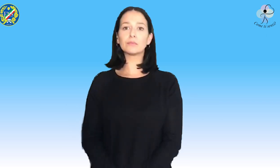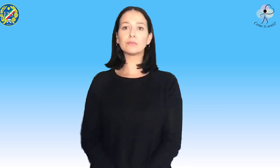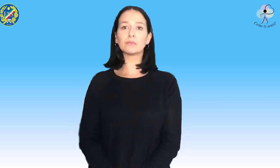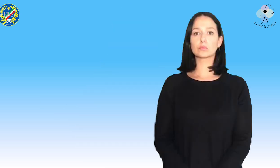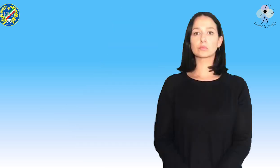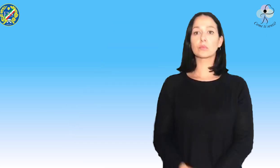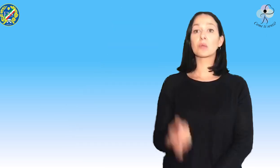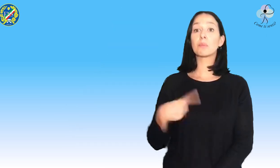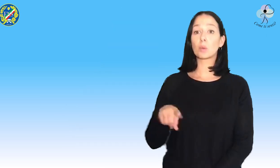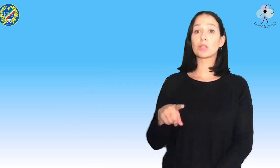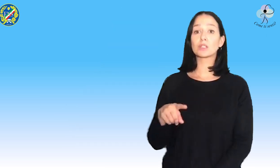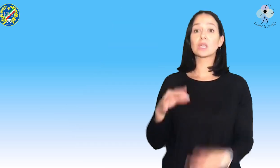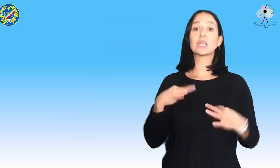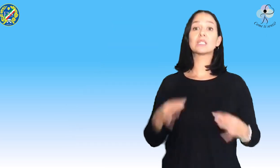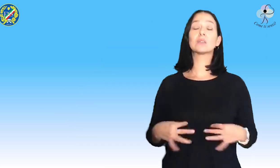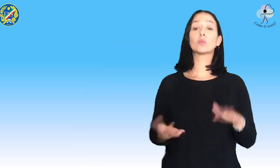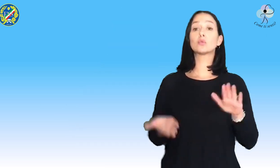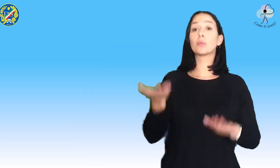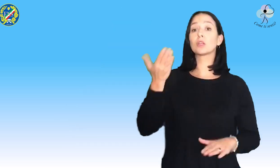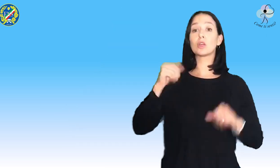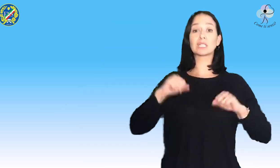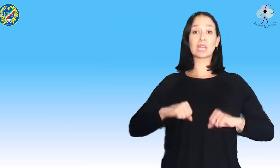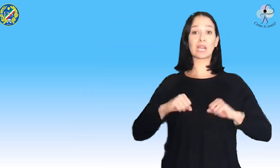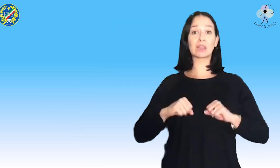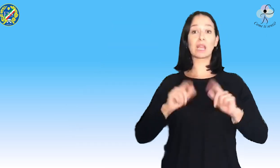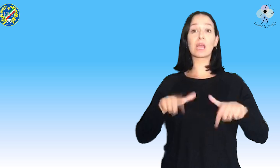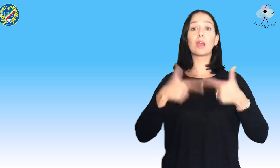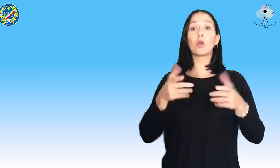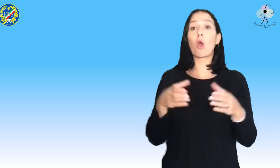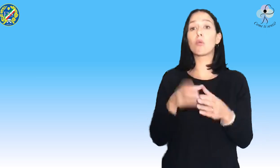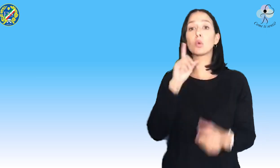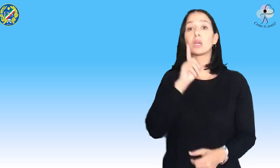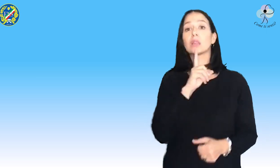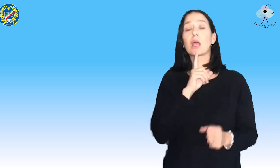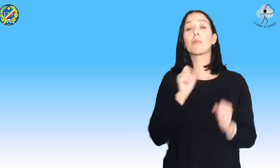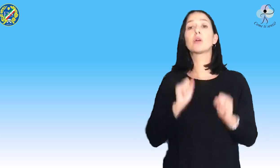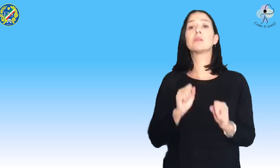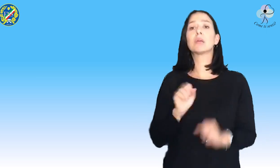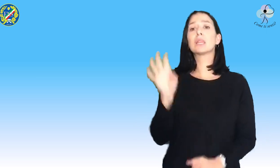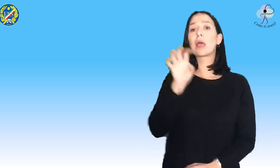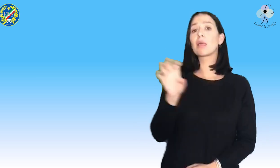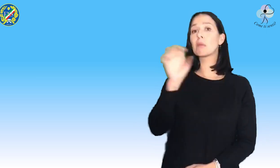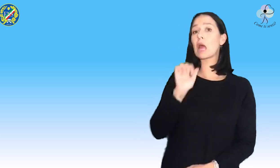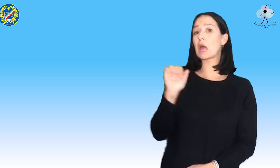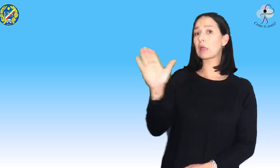Per questo motivo l’Istituto Superiore di Sanità mette a disposizione un servizio gratuito di e-mail